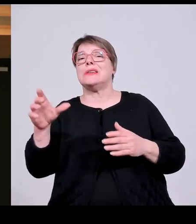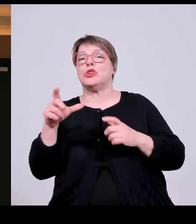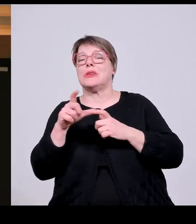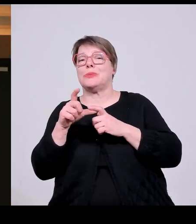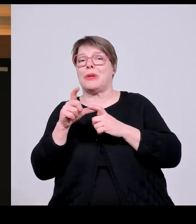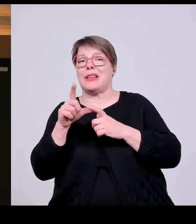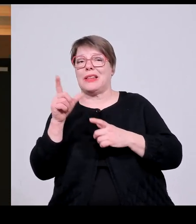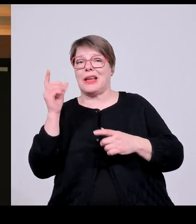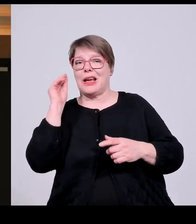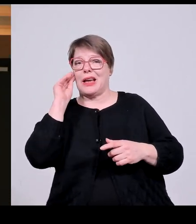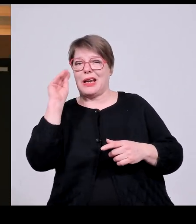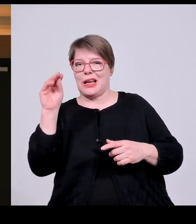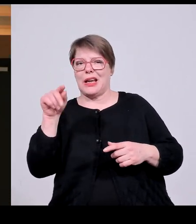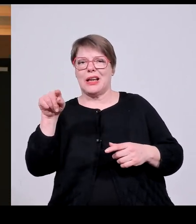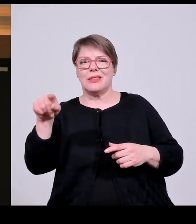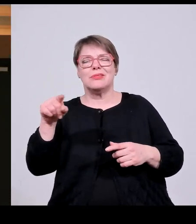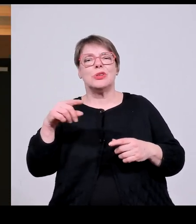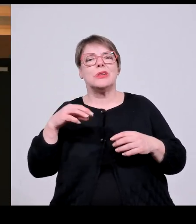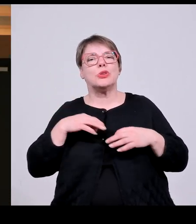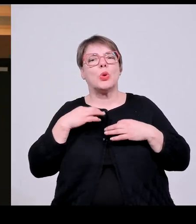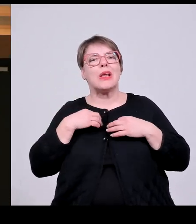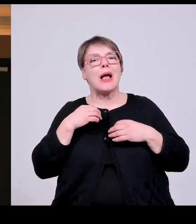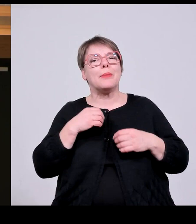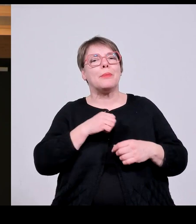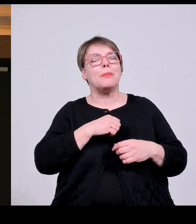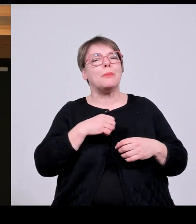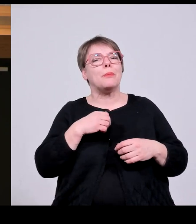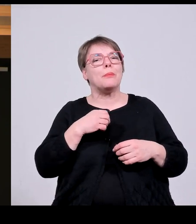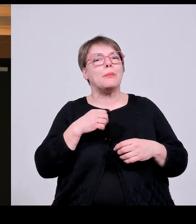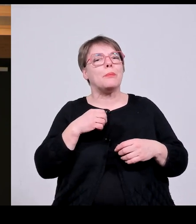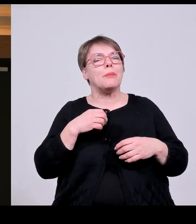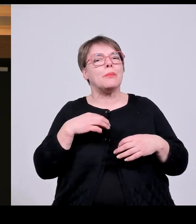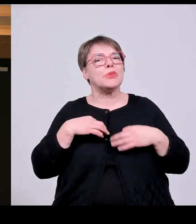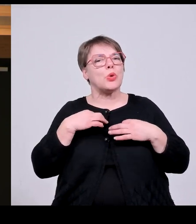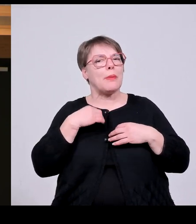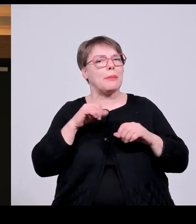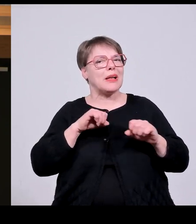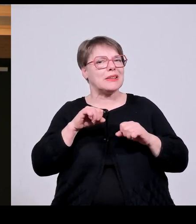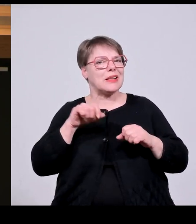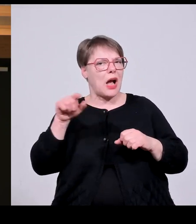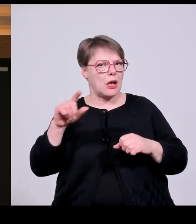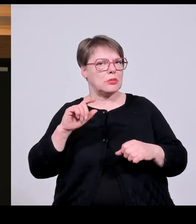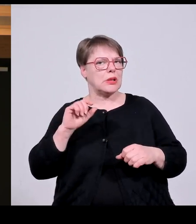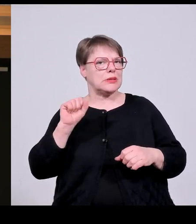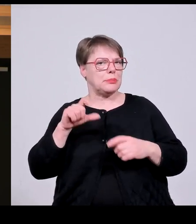Zander, gutes Regieren war ja Ihr Stichwort. Zum Guten regieren würde gehören, dass man als